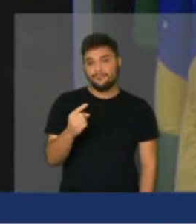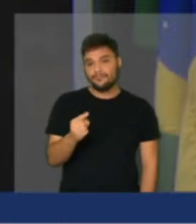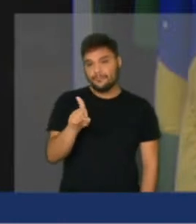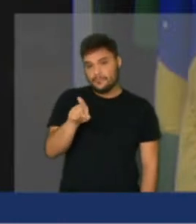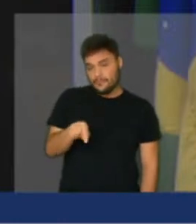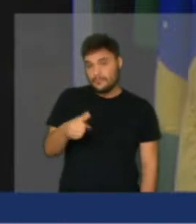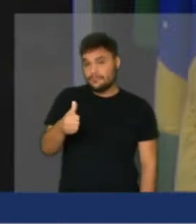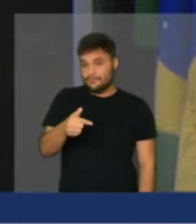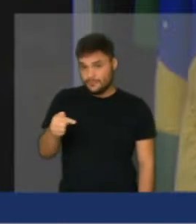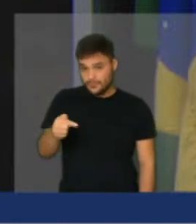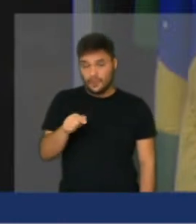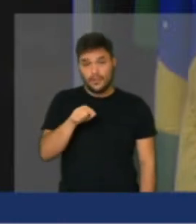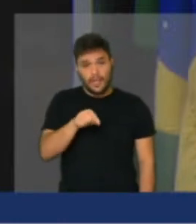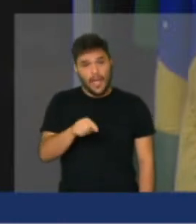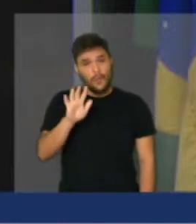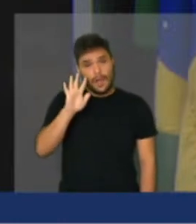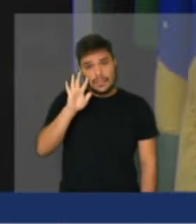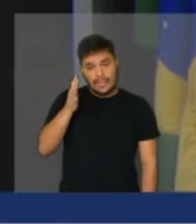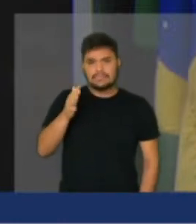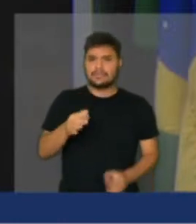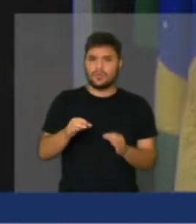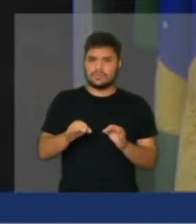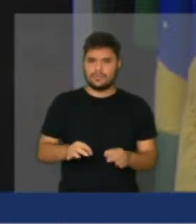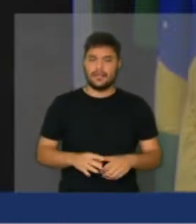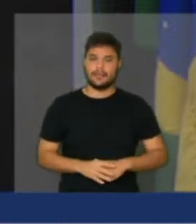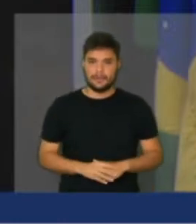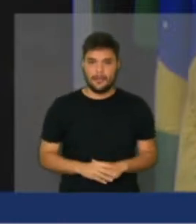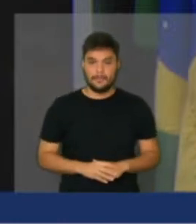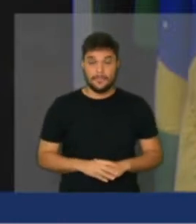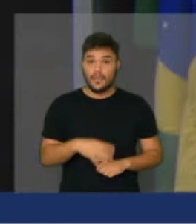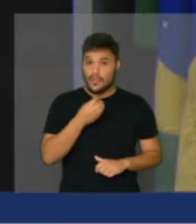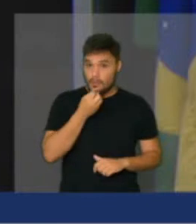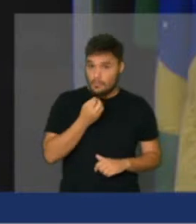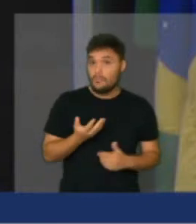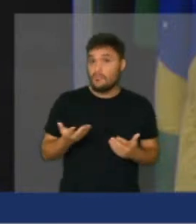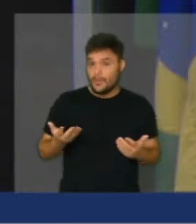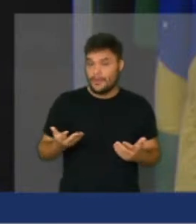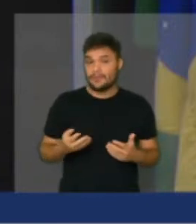PROPOSTA É PEC 391 DE 2017, É UMA MEDIDA JUSTA E OPORTUNA, SOBRETUDO PORQUE ELA